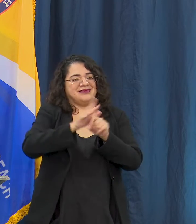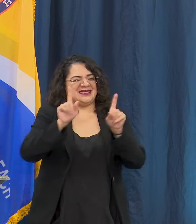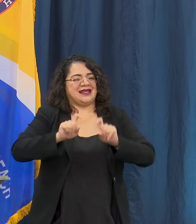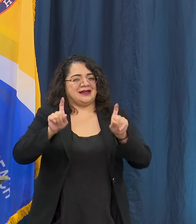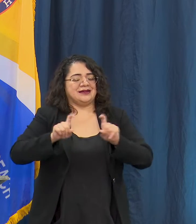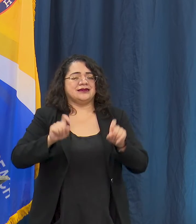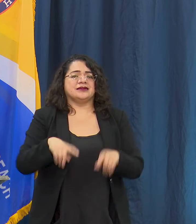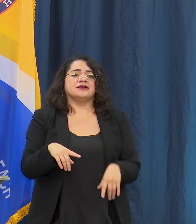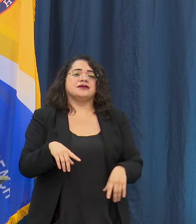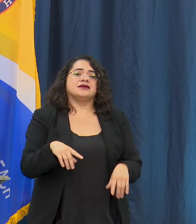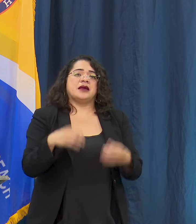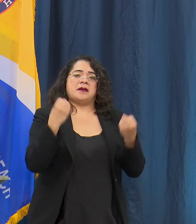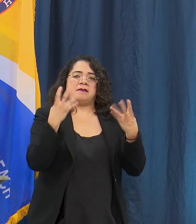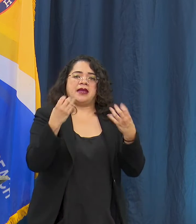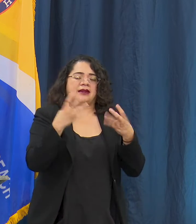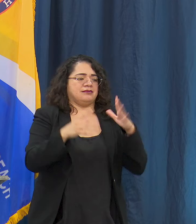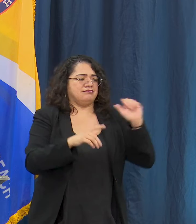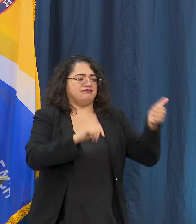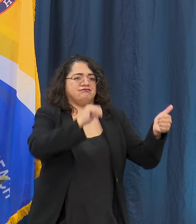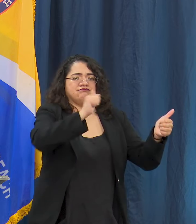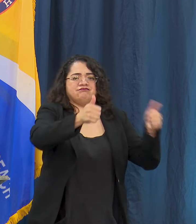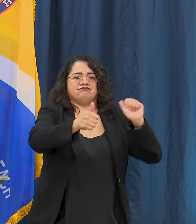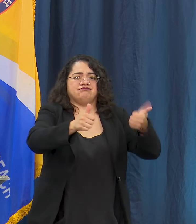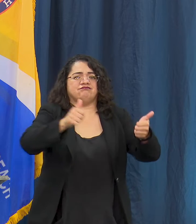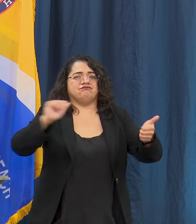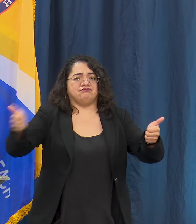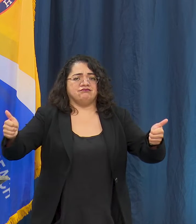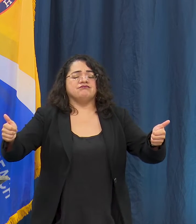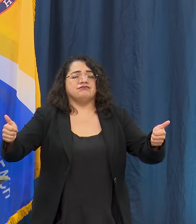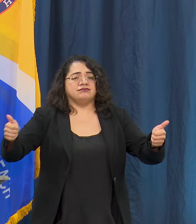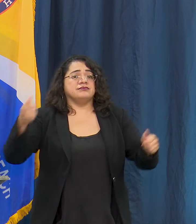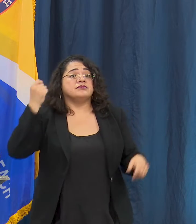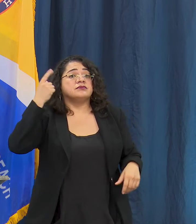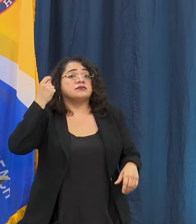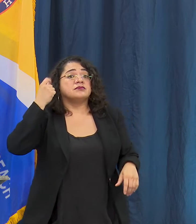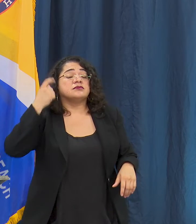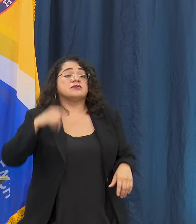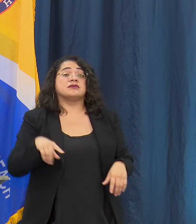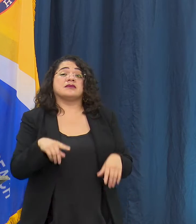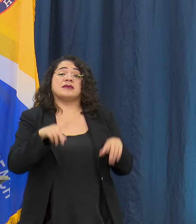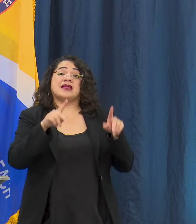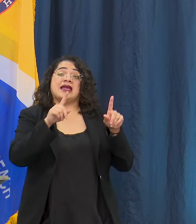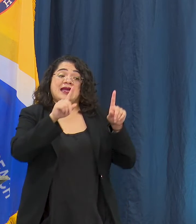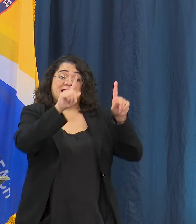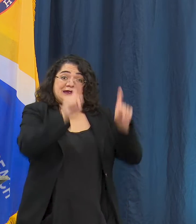sitios no solamente estan Dondo las pruebas a personas que experiment ants